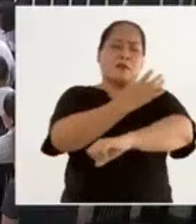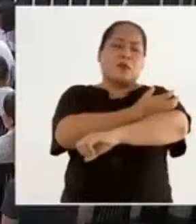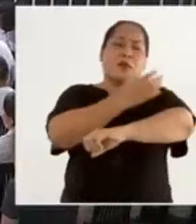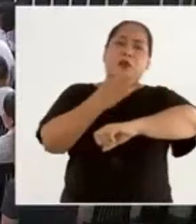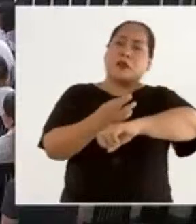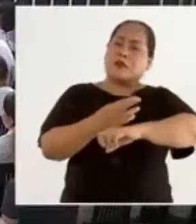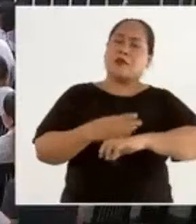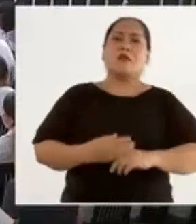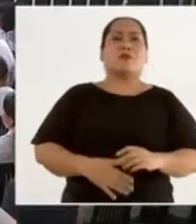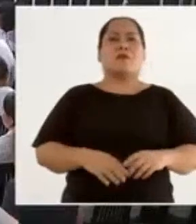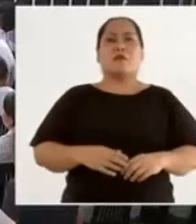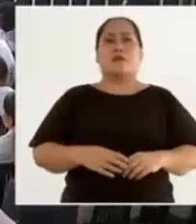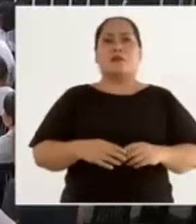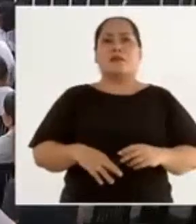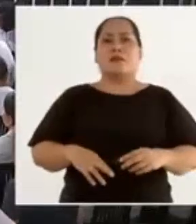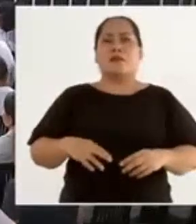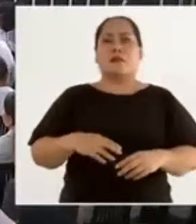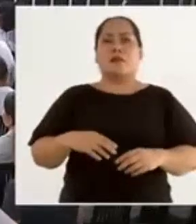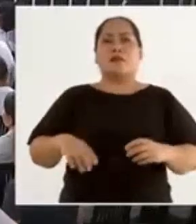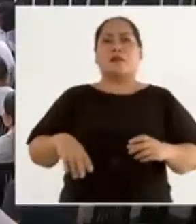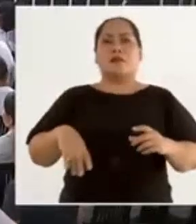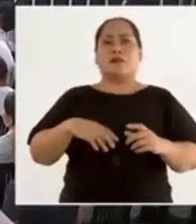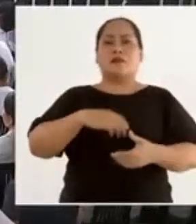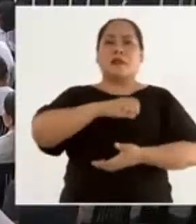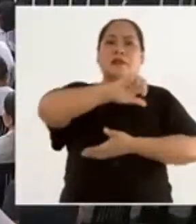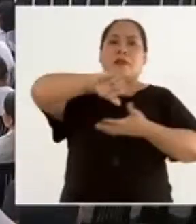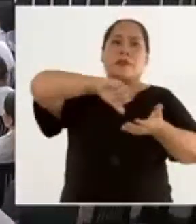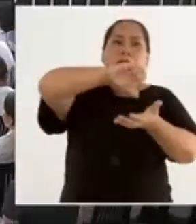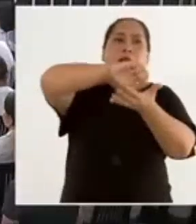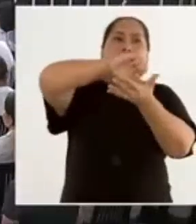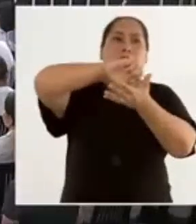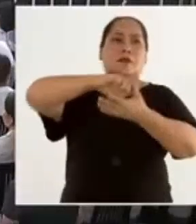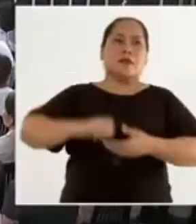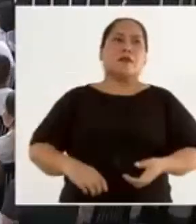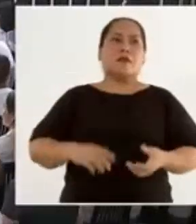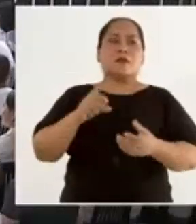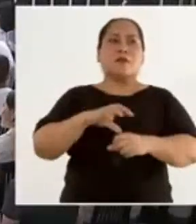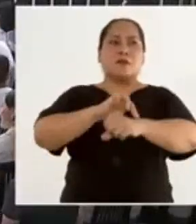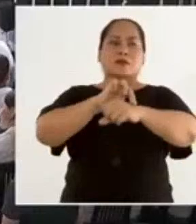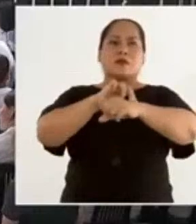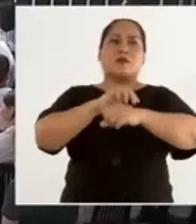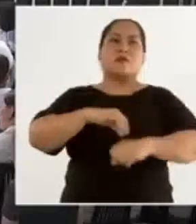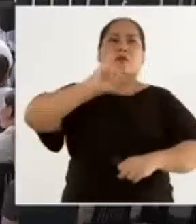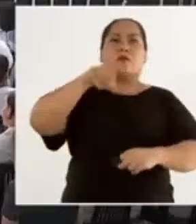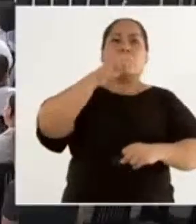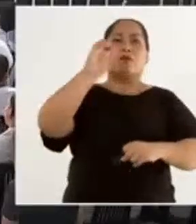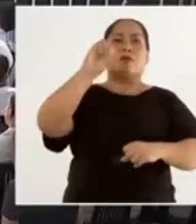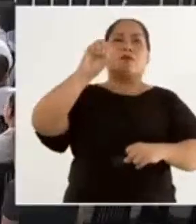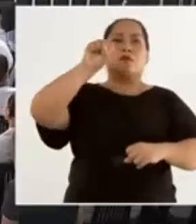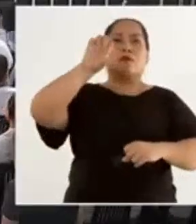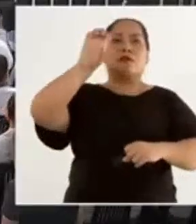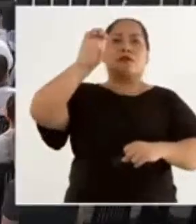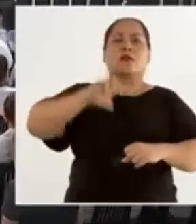regional operativa de aquí de centro, al doctor José Alejo también por su presencia.